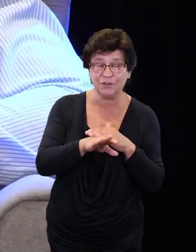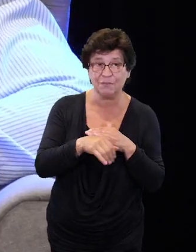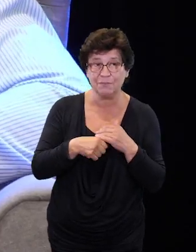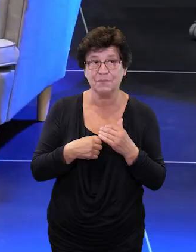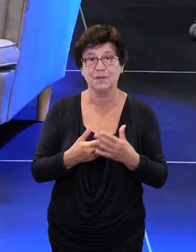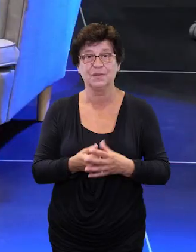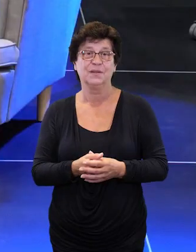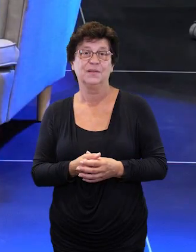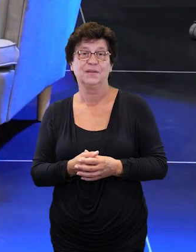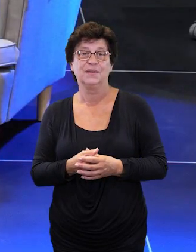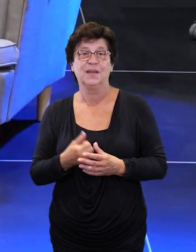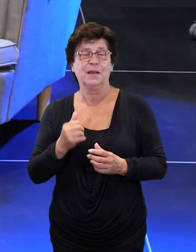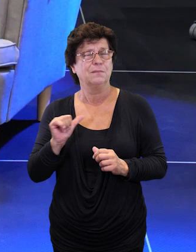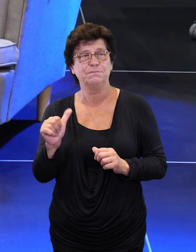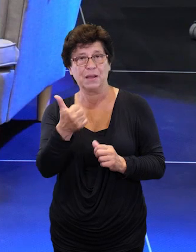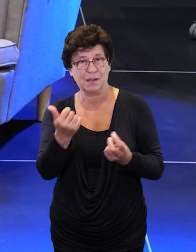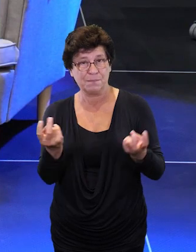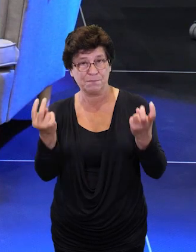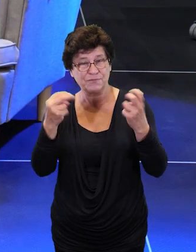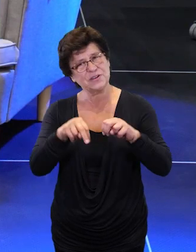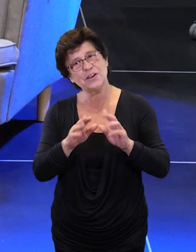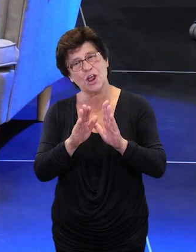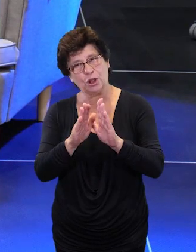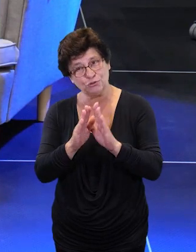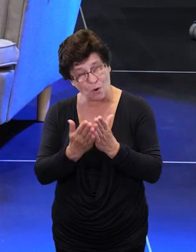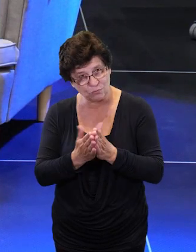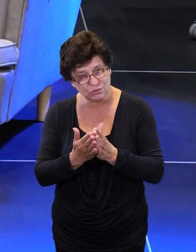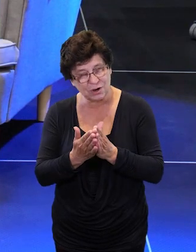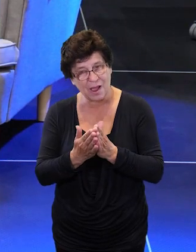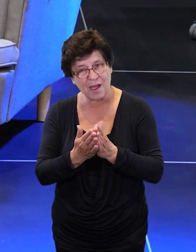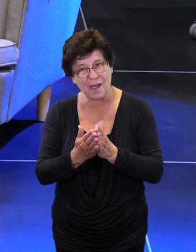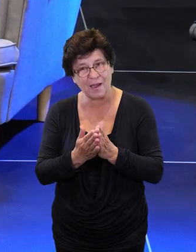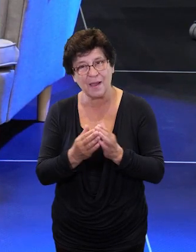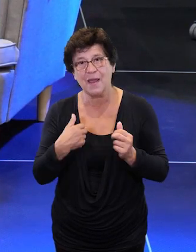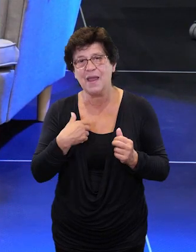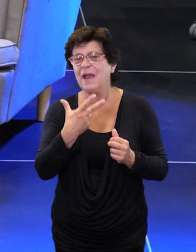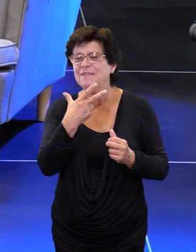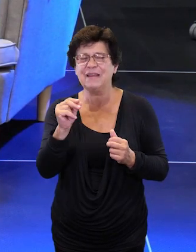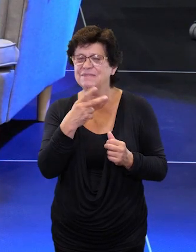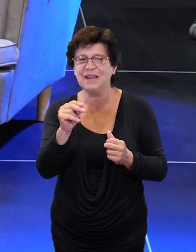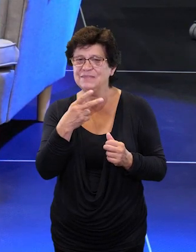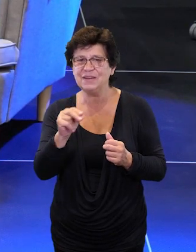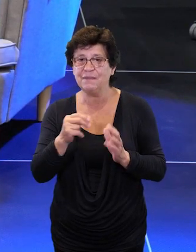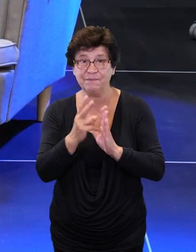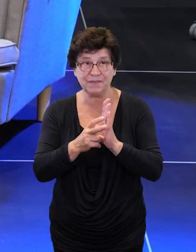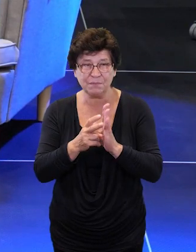Ale wpierw powstanie książka i na podstawie tejże serial? Nie. Zobaczymy. Nie wiem jeszcze.